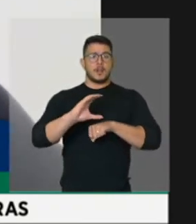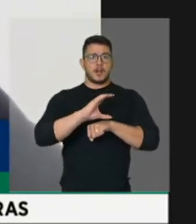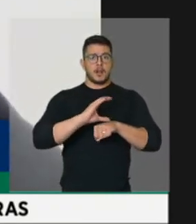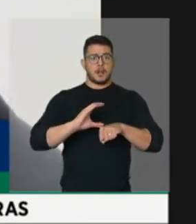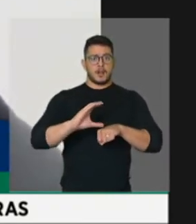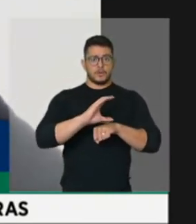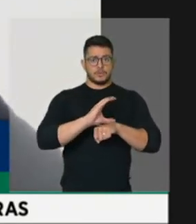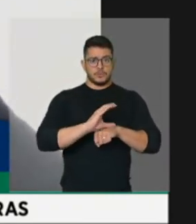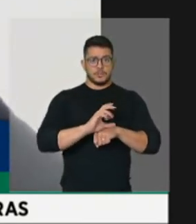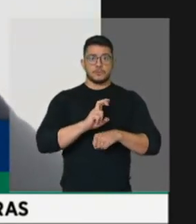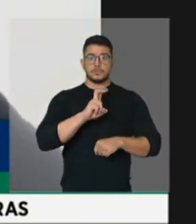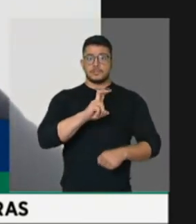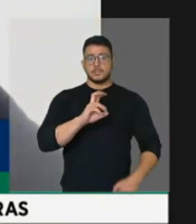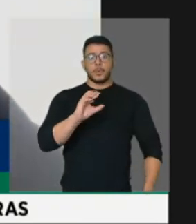PAULO RAMOS. -- [DEPUTADO]: SENHOR